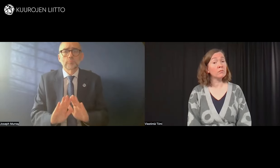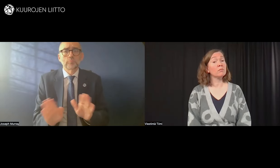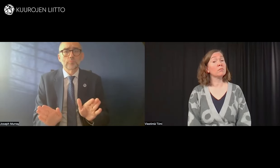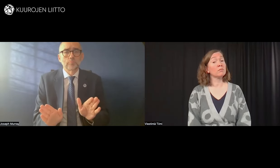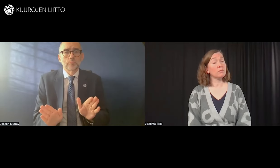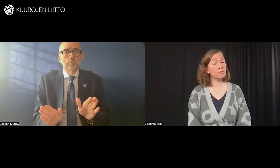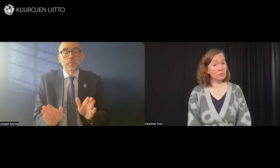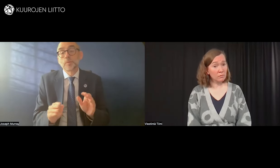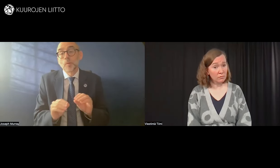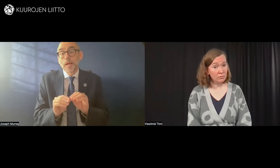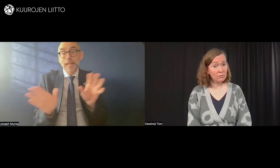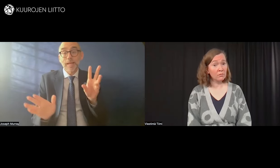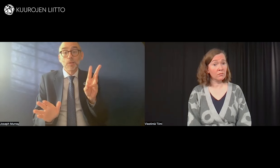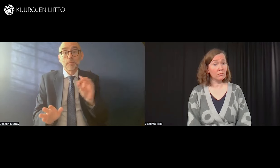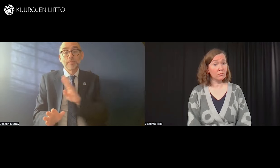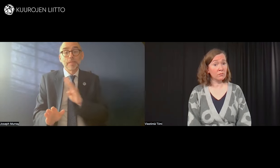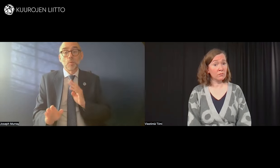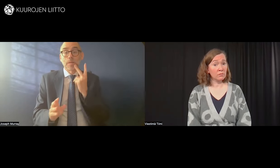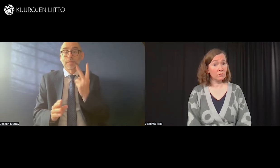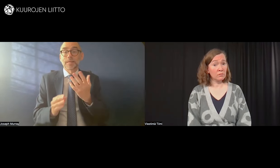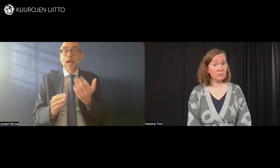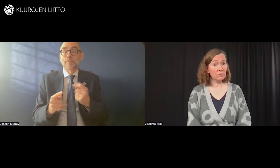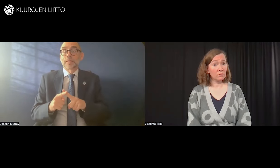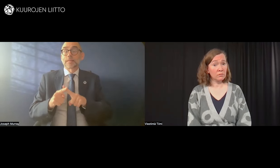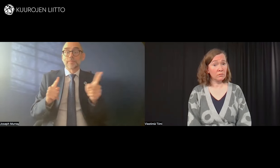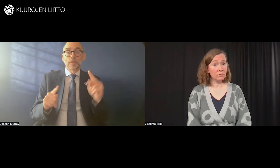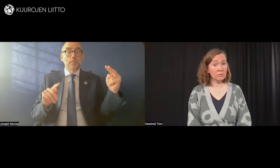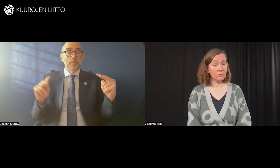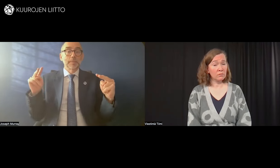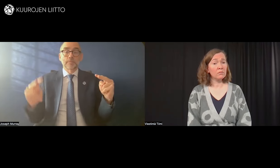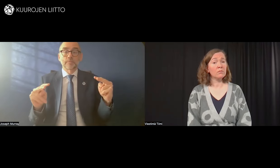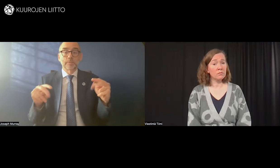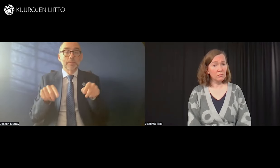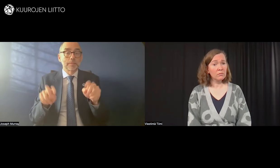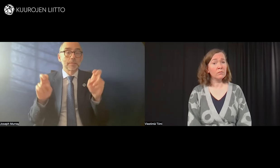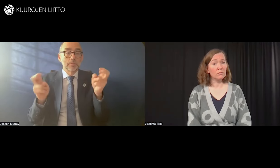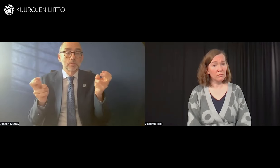n hallitus näkee, että näillä mailla on eri näkökulmat asiaan.